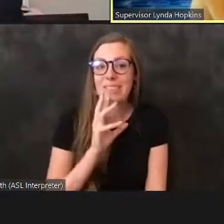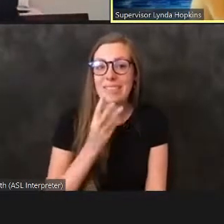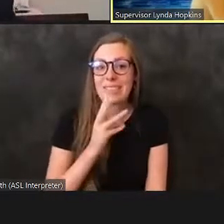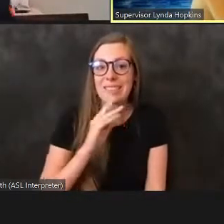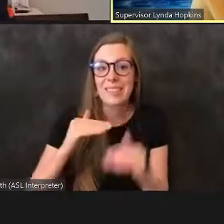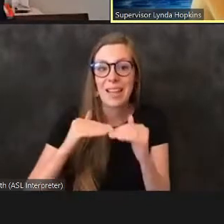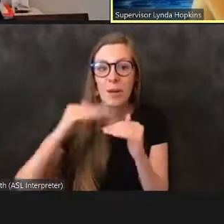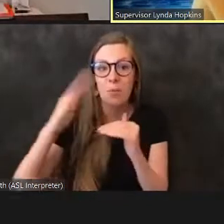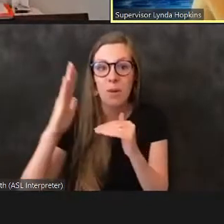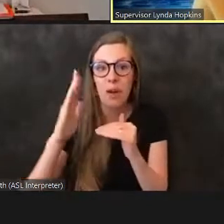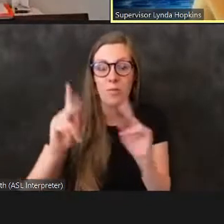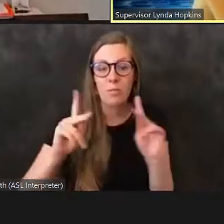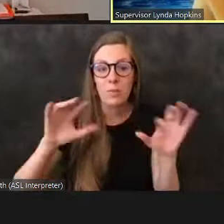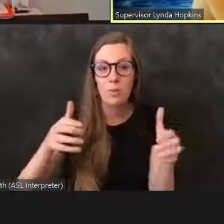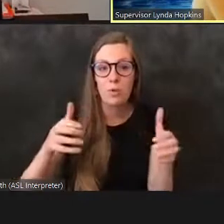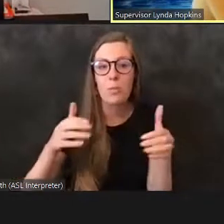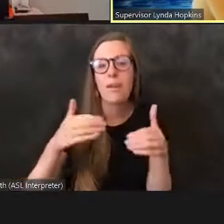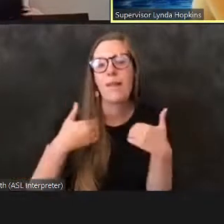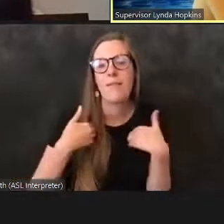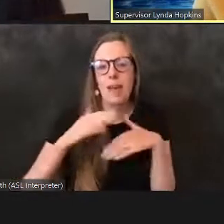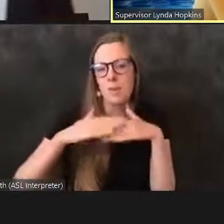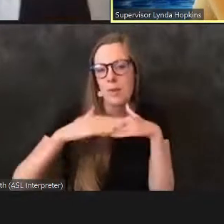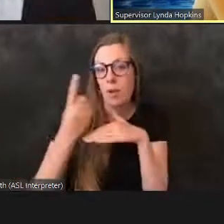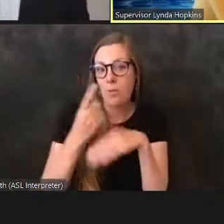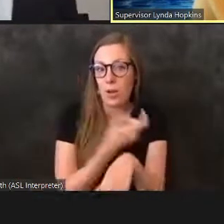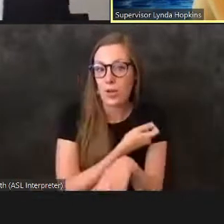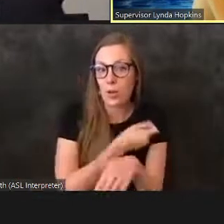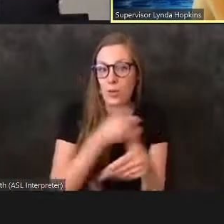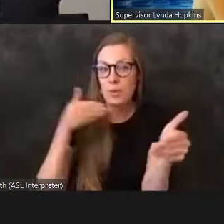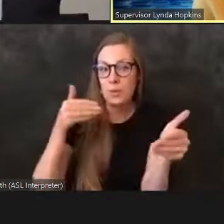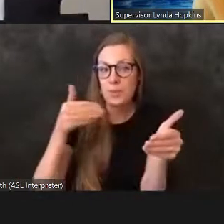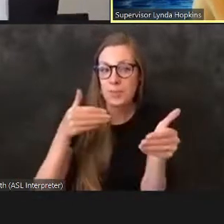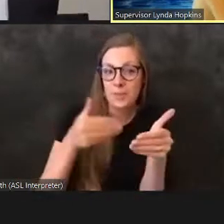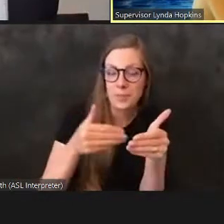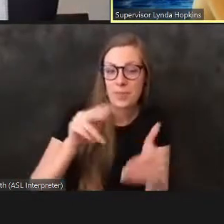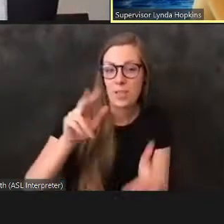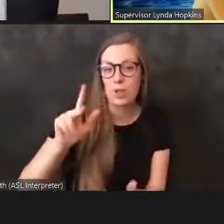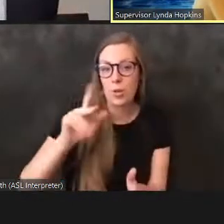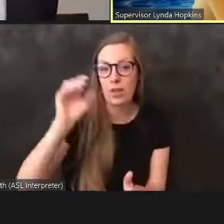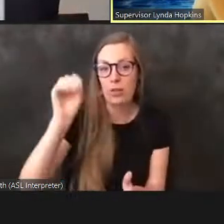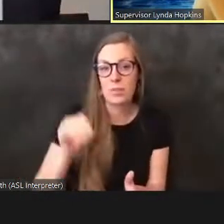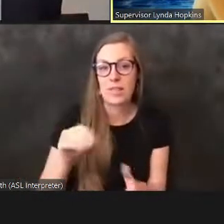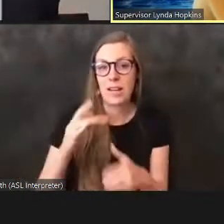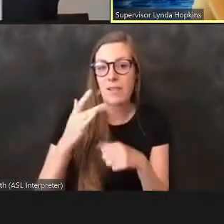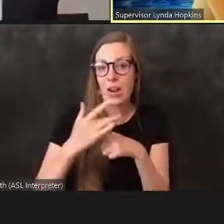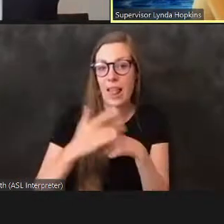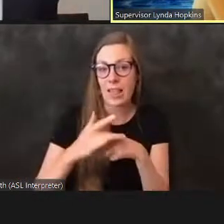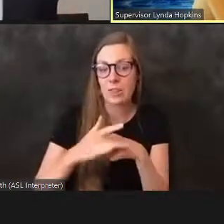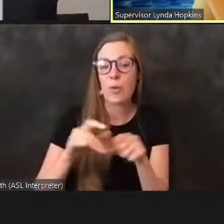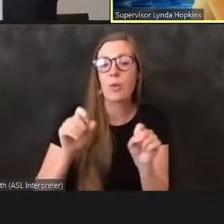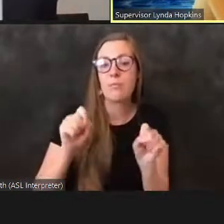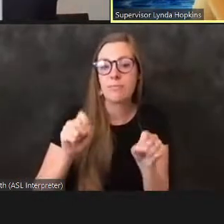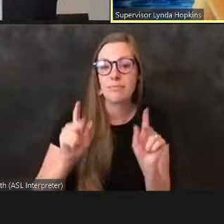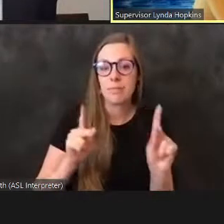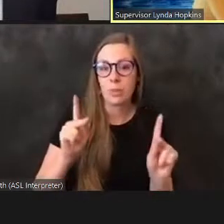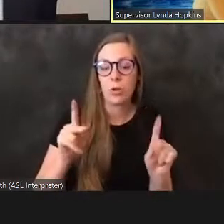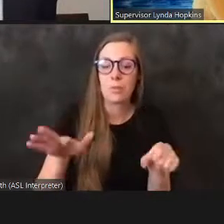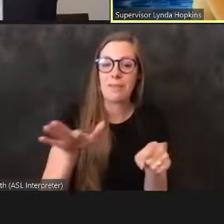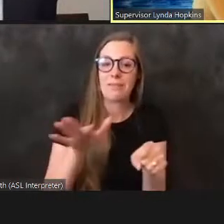de dieseis de arriba de la sede 65 años han tenido por lo menos una dosis ambien. Nos estamos acercando al 23 por ciento de